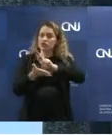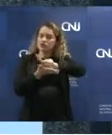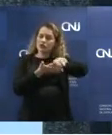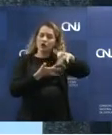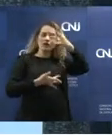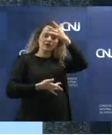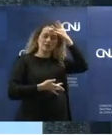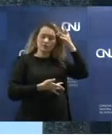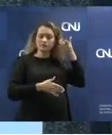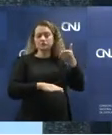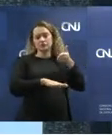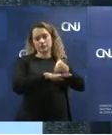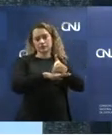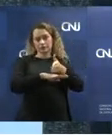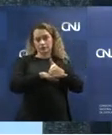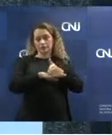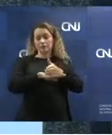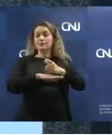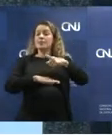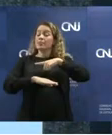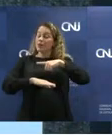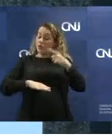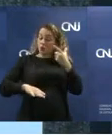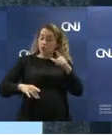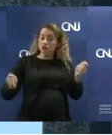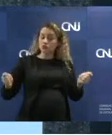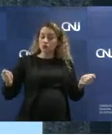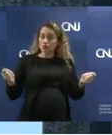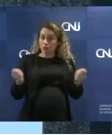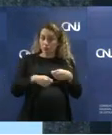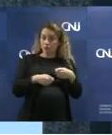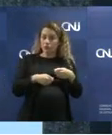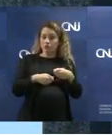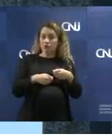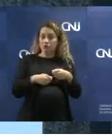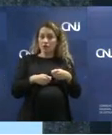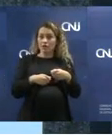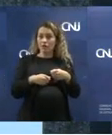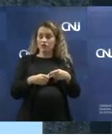temos possibilitado concretizar uma verdadeira revolução digital